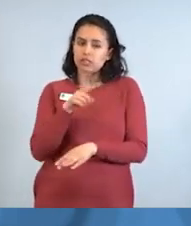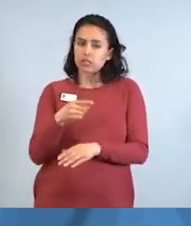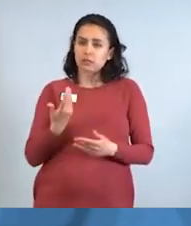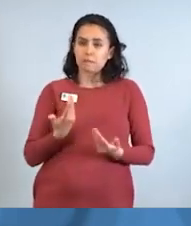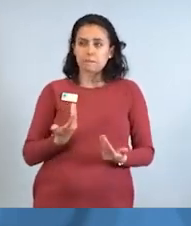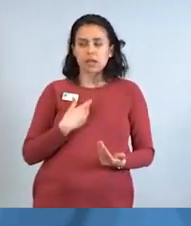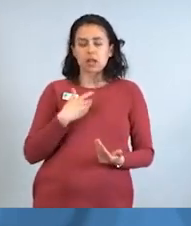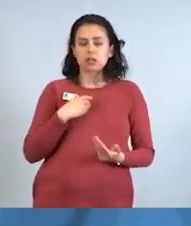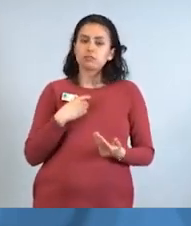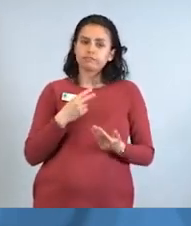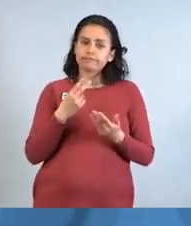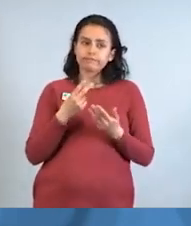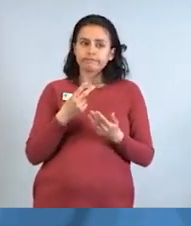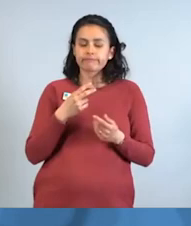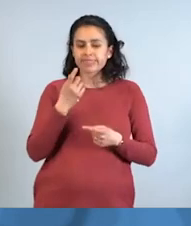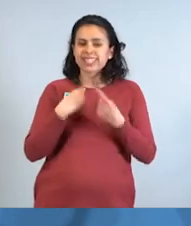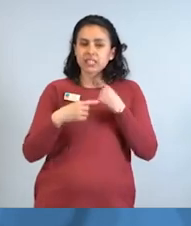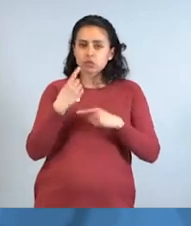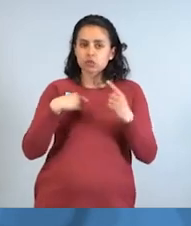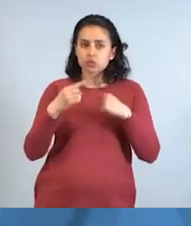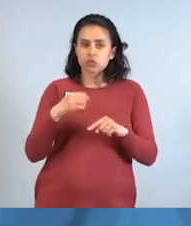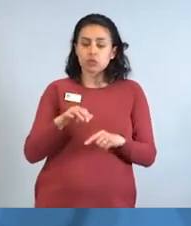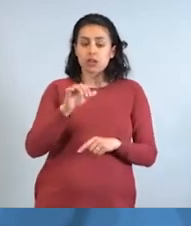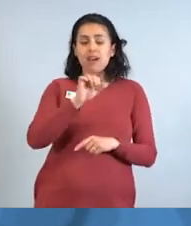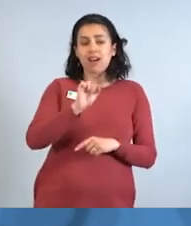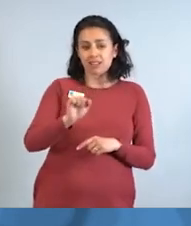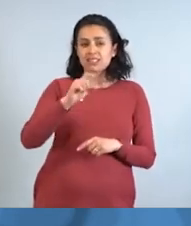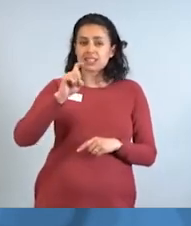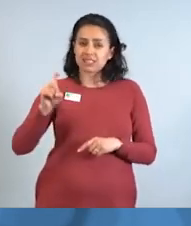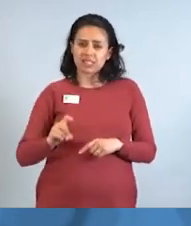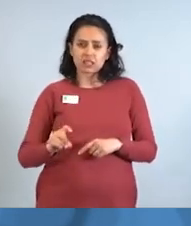Onko Astra Zenecan rokote kaikista saatavilla olevista rokotteista heikkolaatuisin?